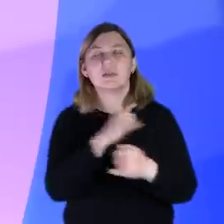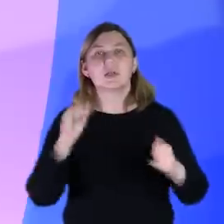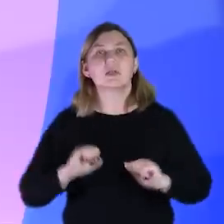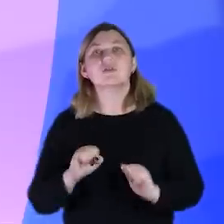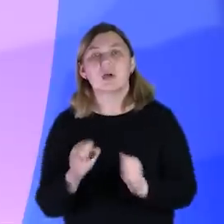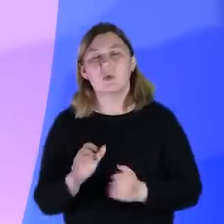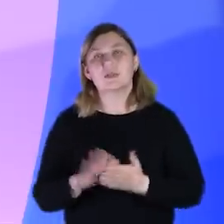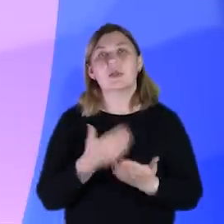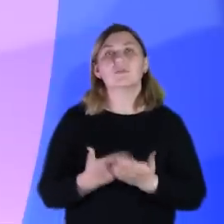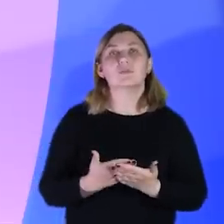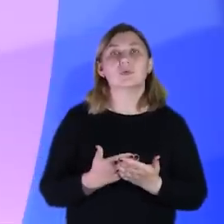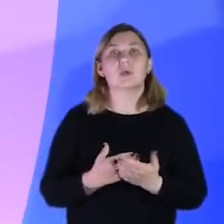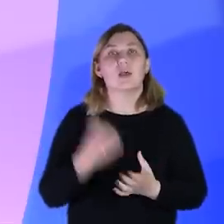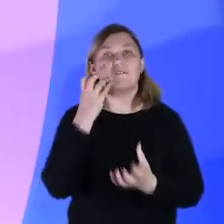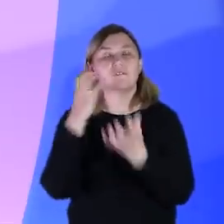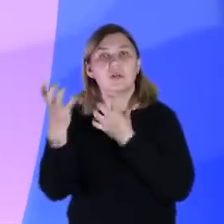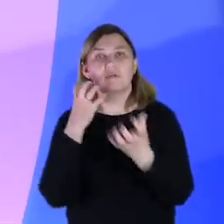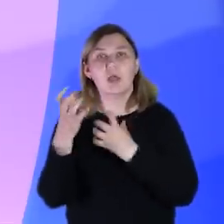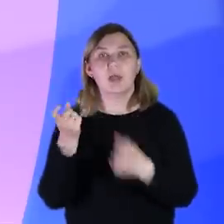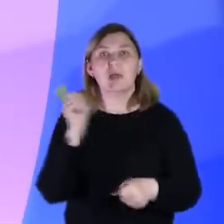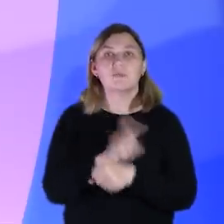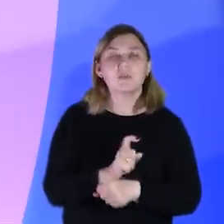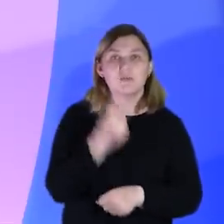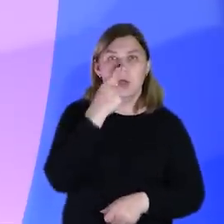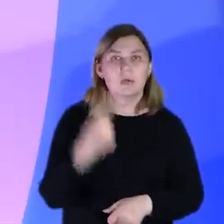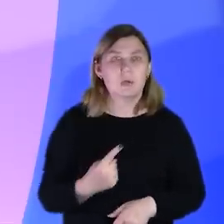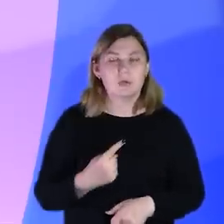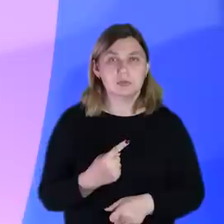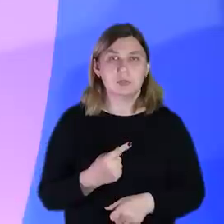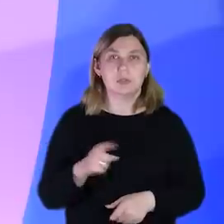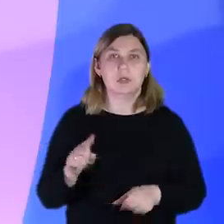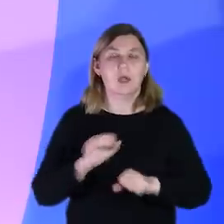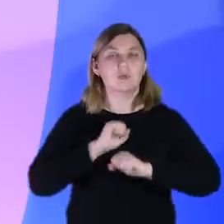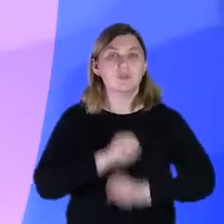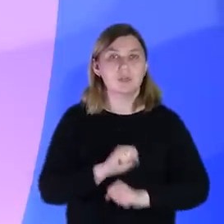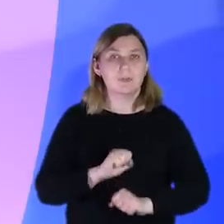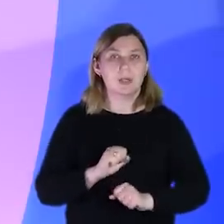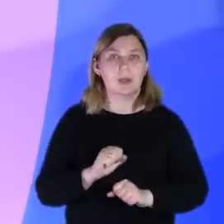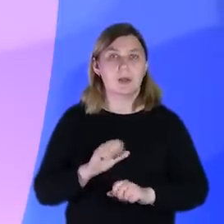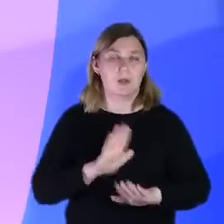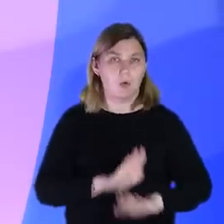takich jak prowadzenie wywiadu przeciwko Związkowi Radzieckiemu, od zabezpieczenia ochrony